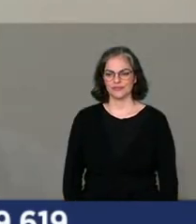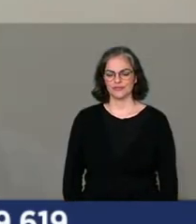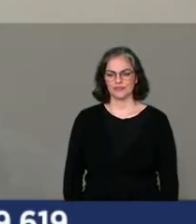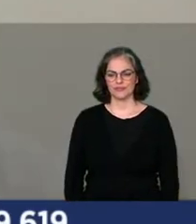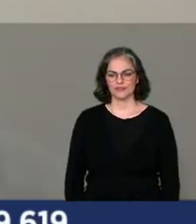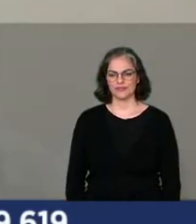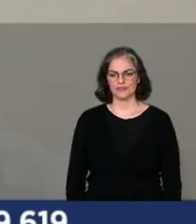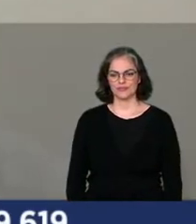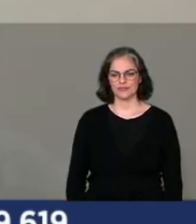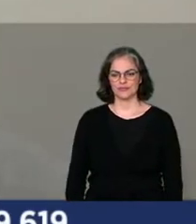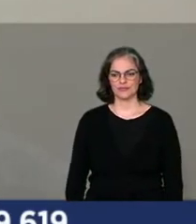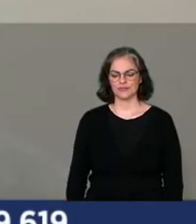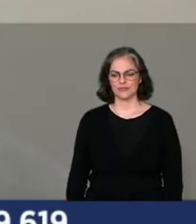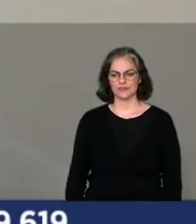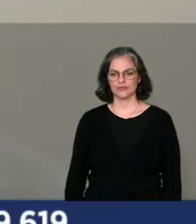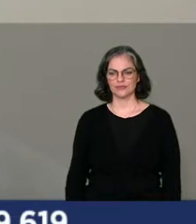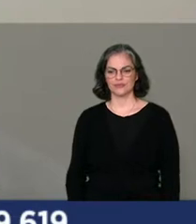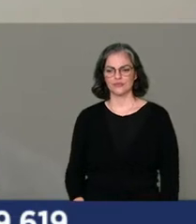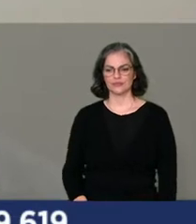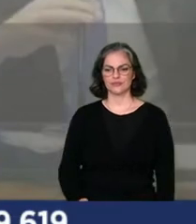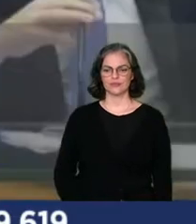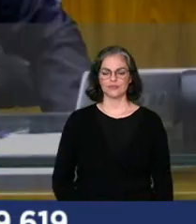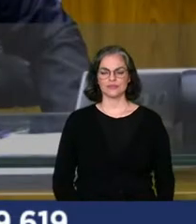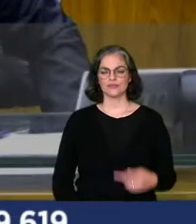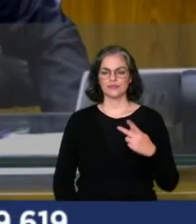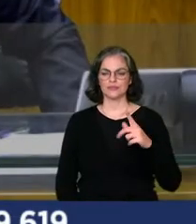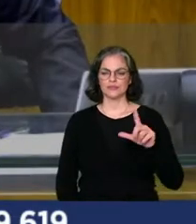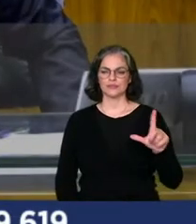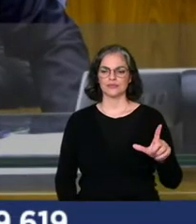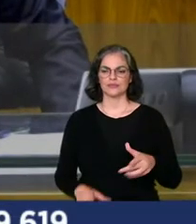BRASILEIRO. MUITO OBRIGADA. -- [DEPUTADO]: PRESIDENTE. -- [PRESIDENTE]: TEMPO DE